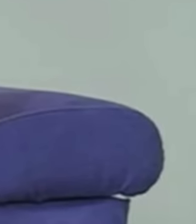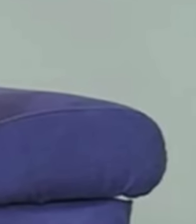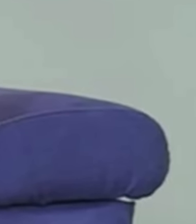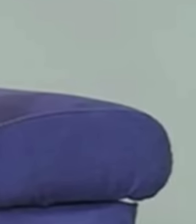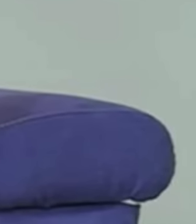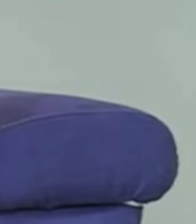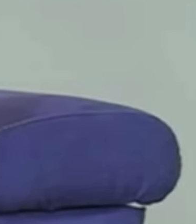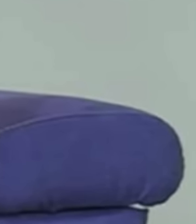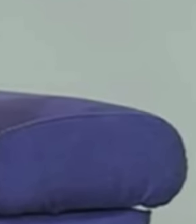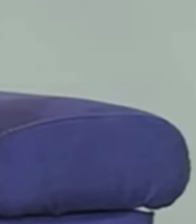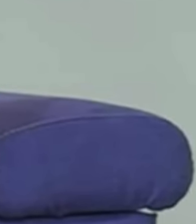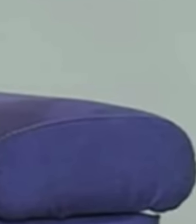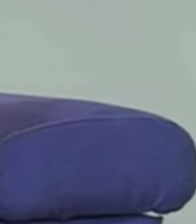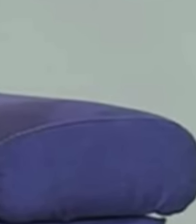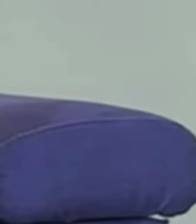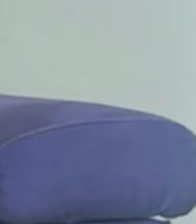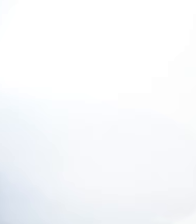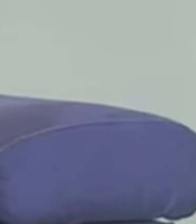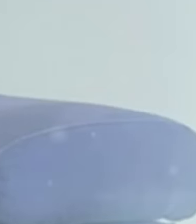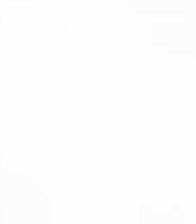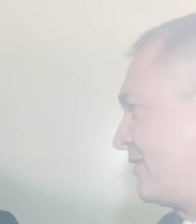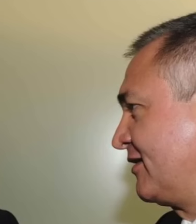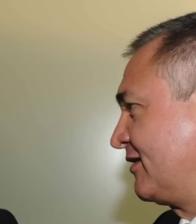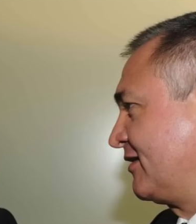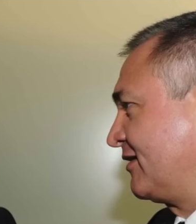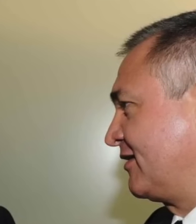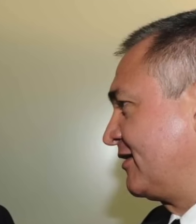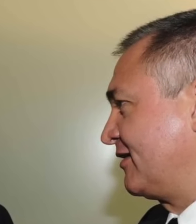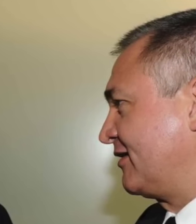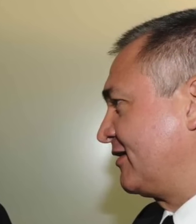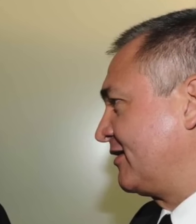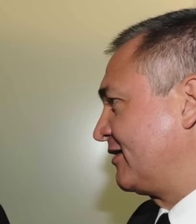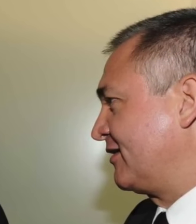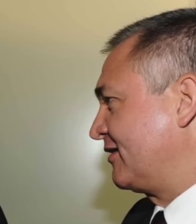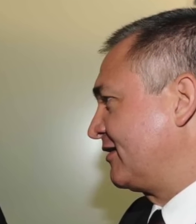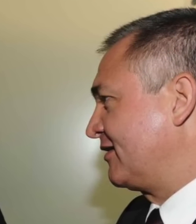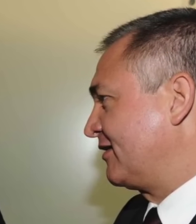su enojo actual hay que hacer memoria. En los tiempos de los gobiernos del PRI y del PAN, las